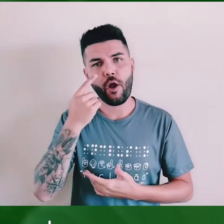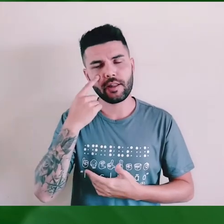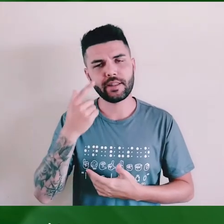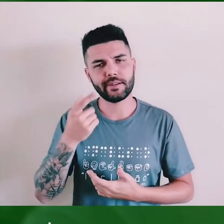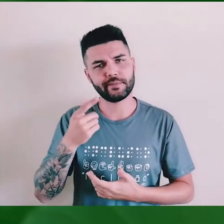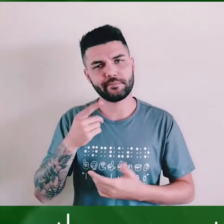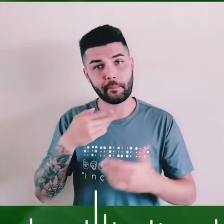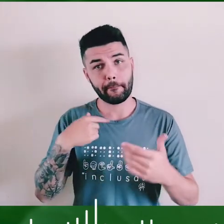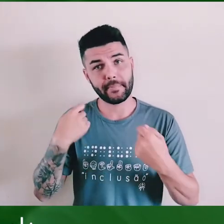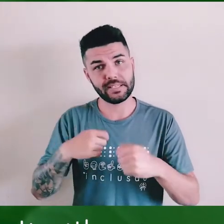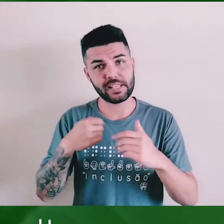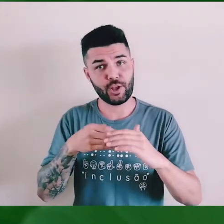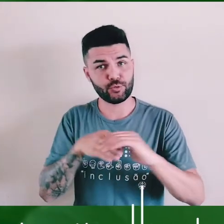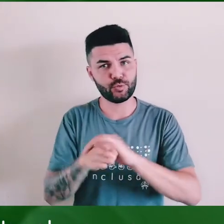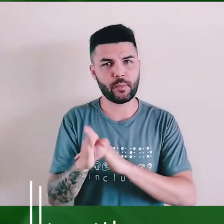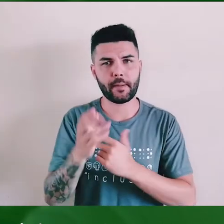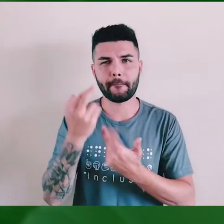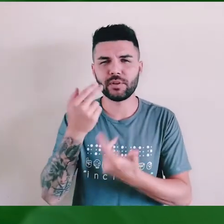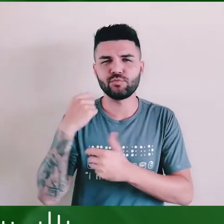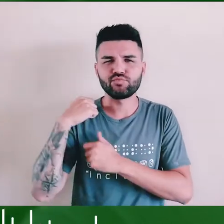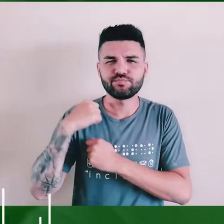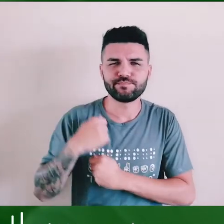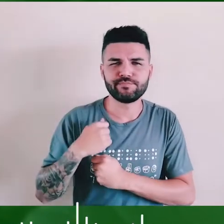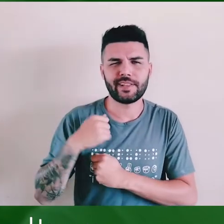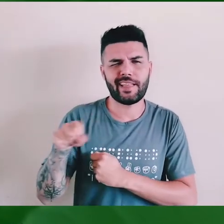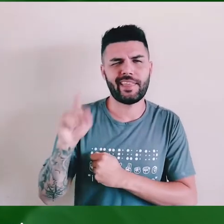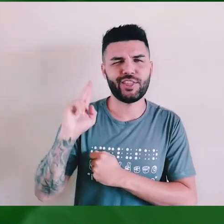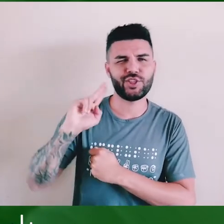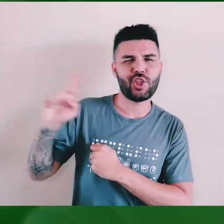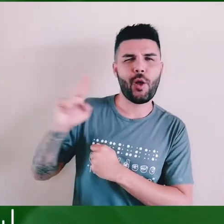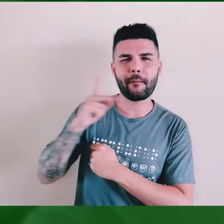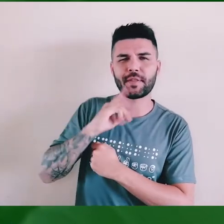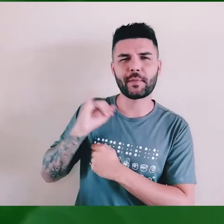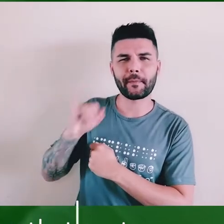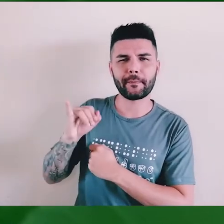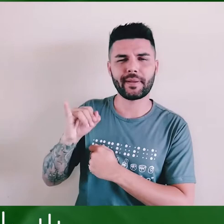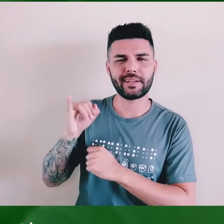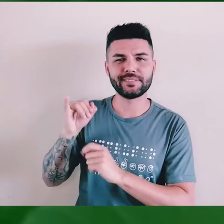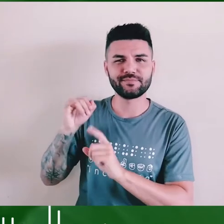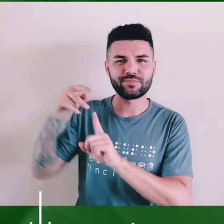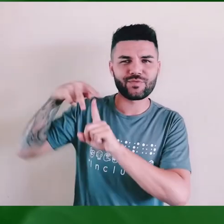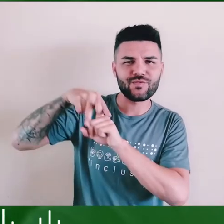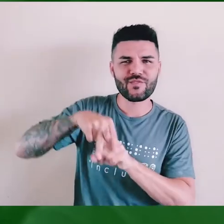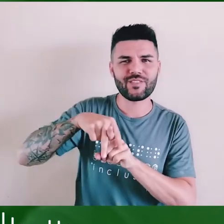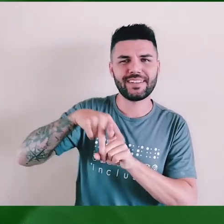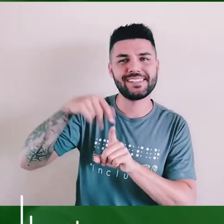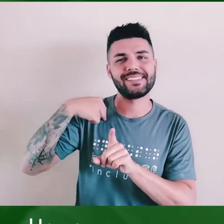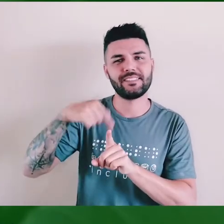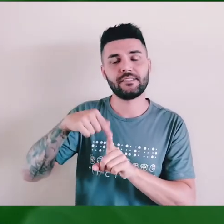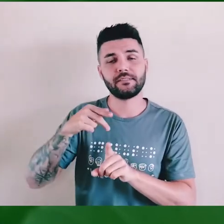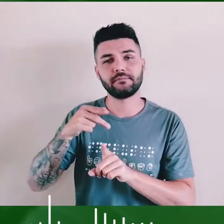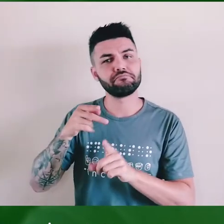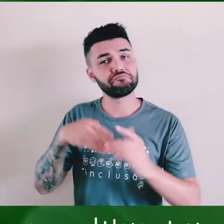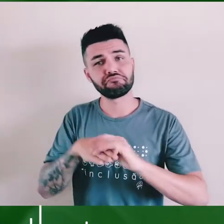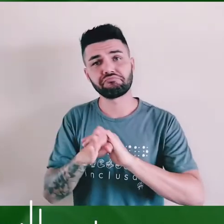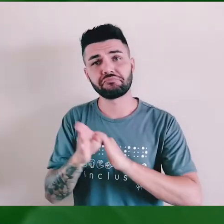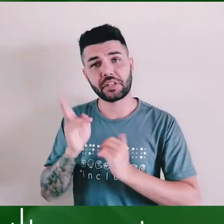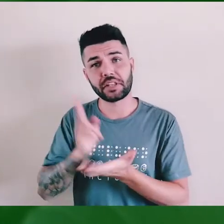que a gente tem que acostumar, tem que aceitar. Eu aprendi isso desde sempre, mas saindo um